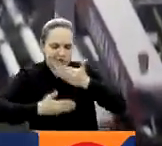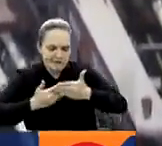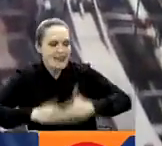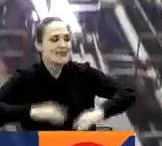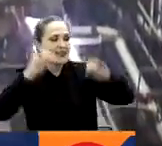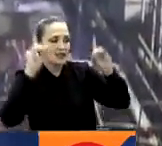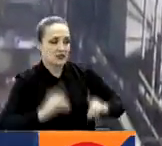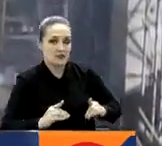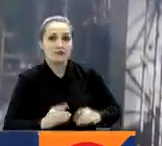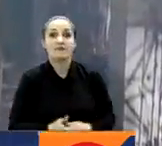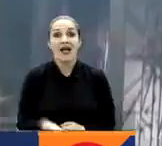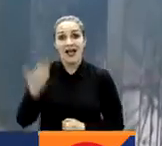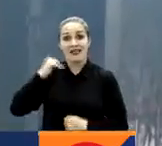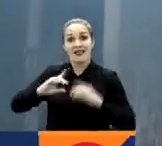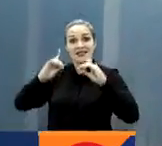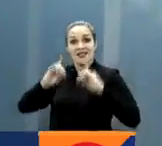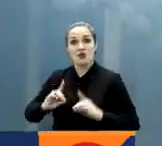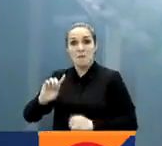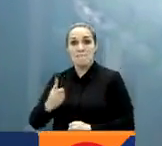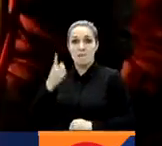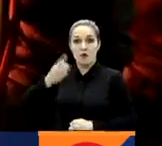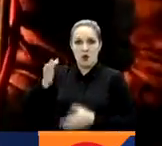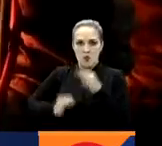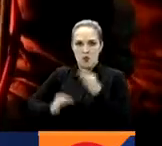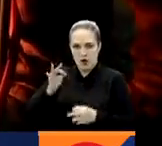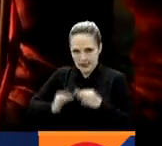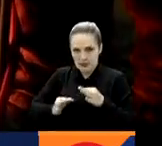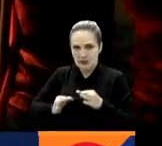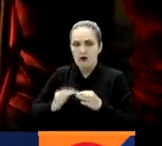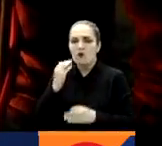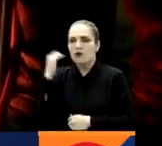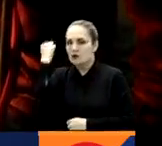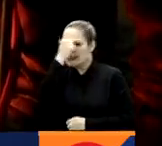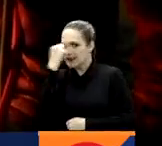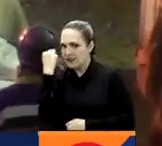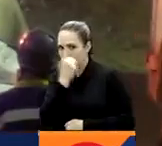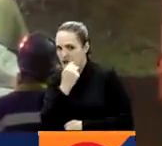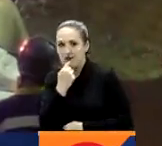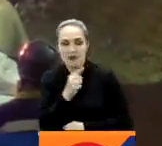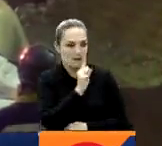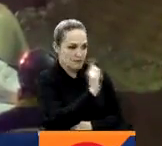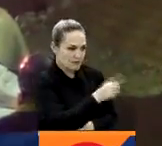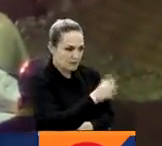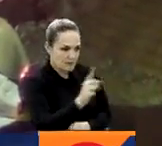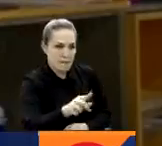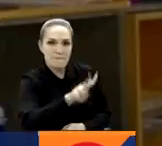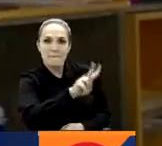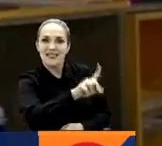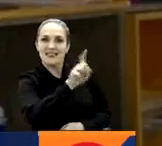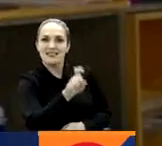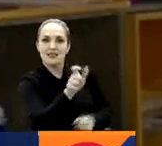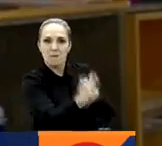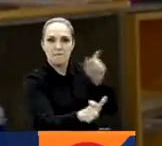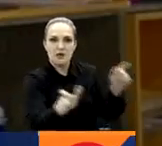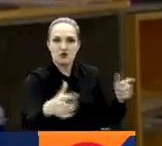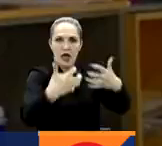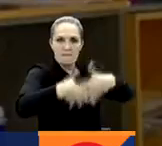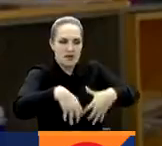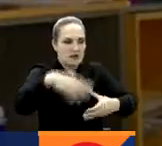SEGUNDA INSTANCIA LA DECISIóN